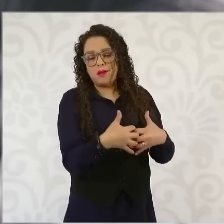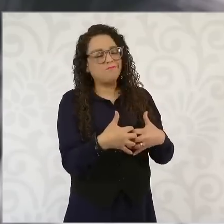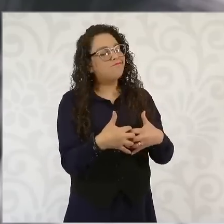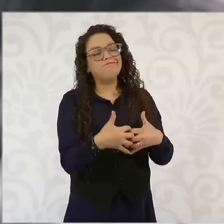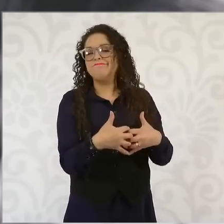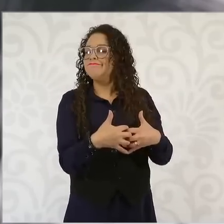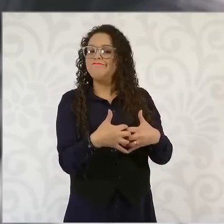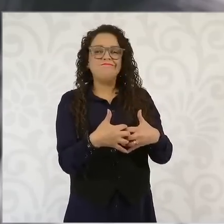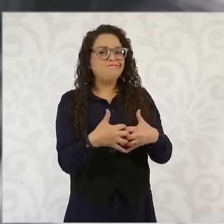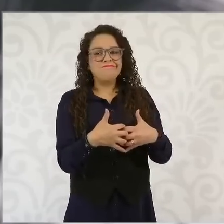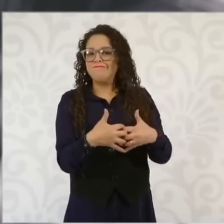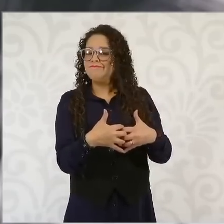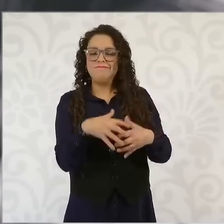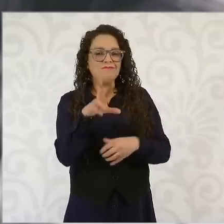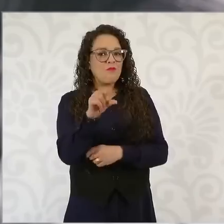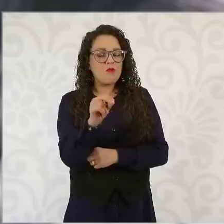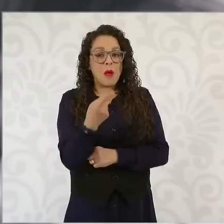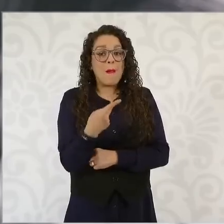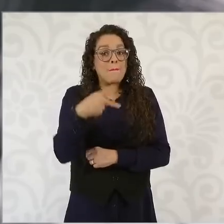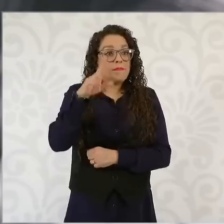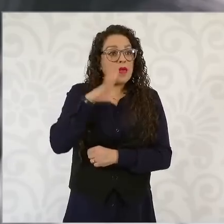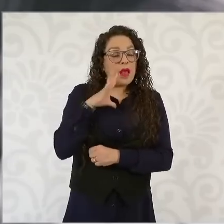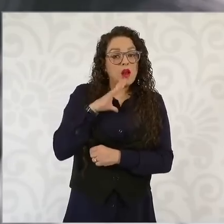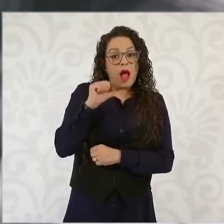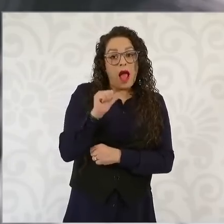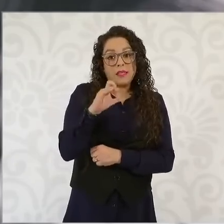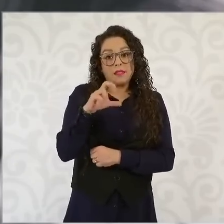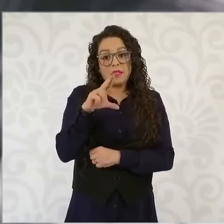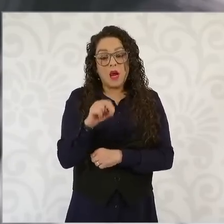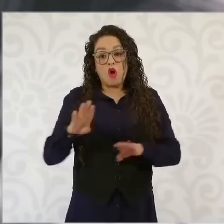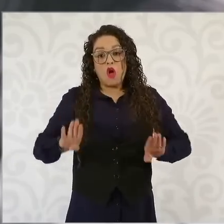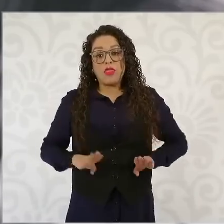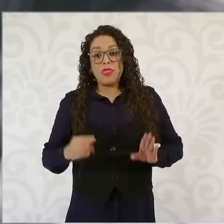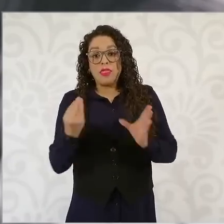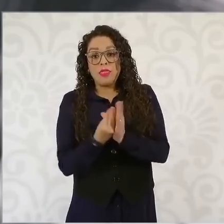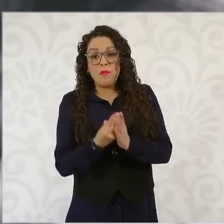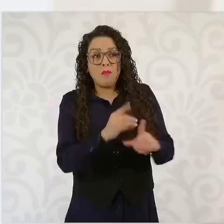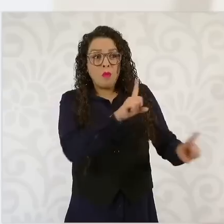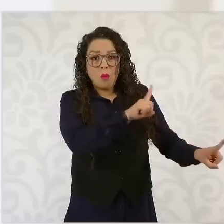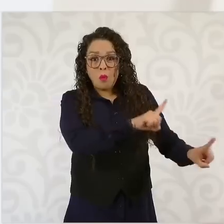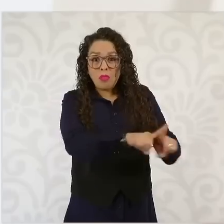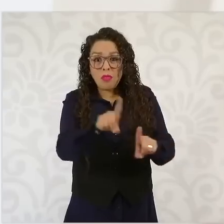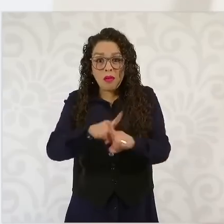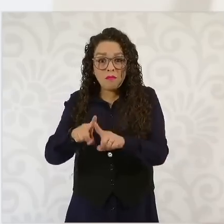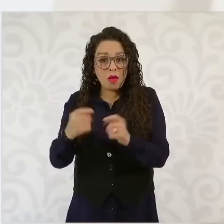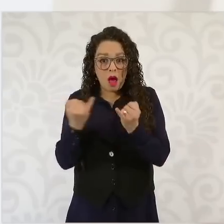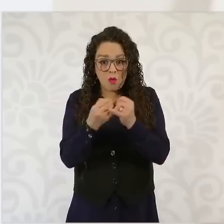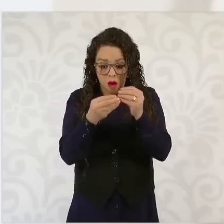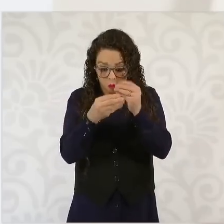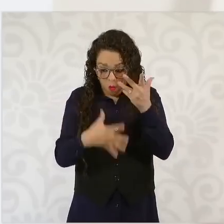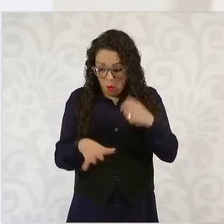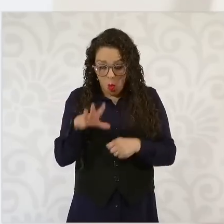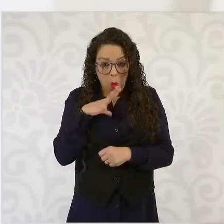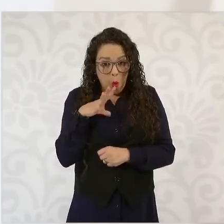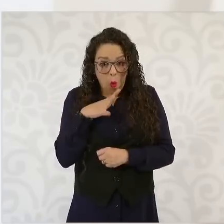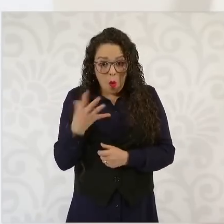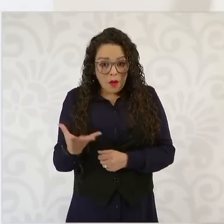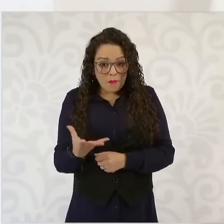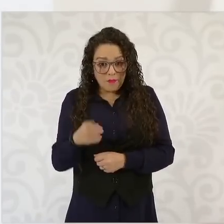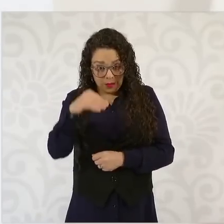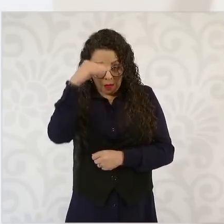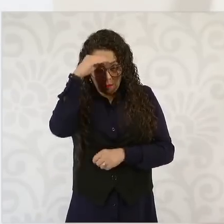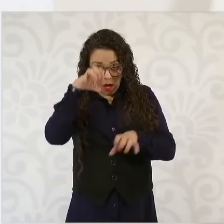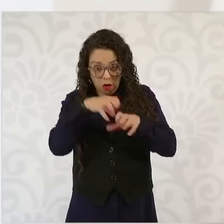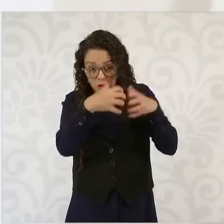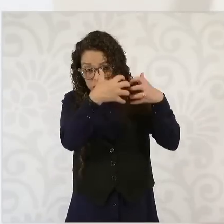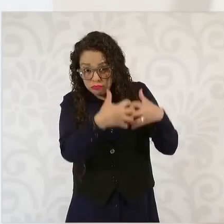de los distintos tipos de acero que son muchisisísimo Pues tampoco es tan fácil